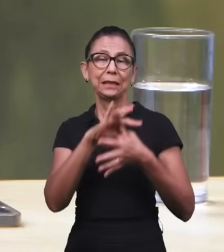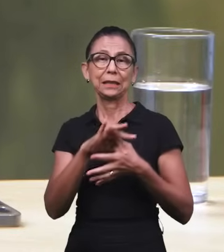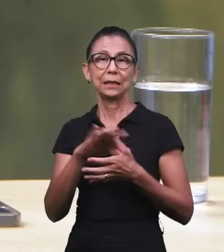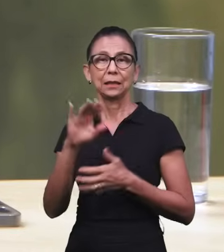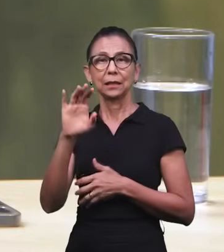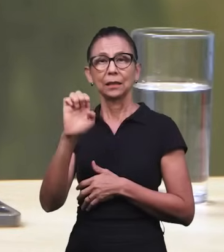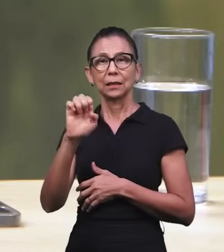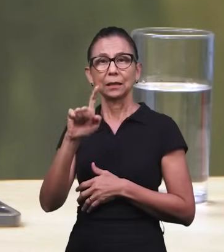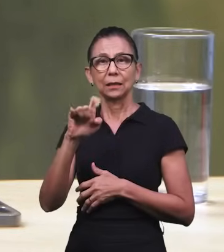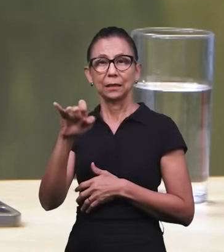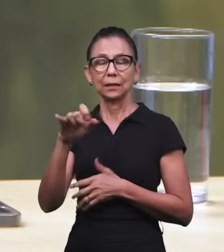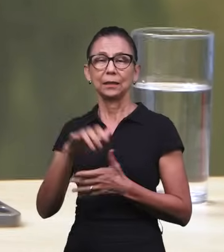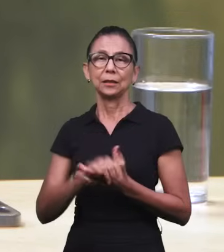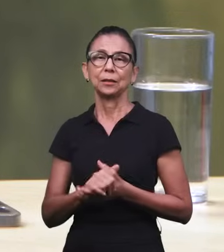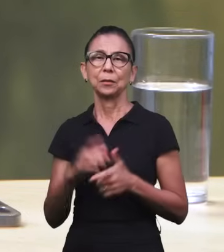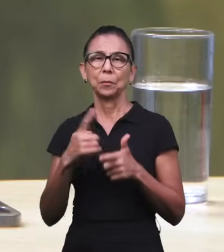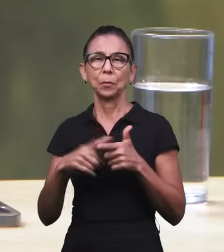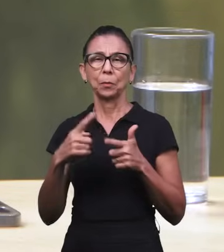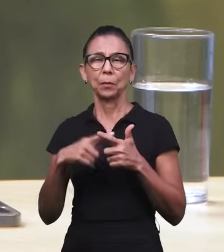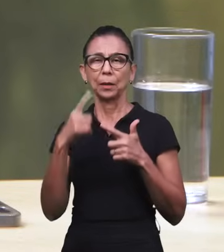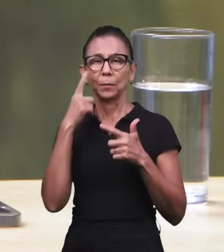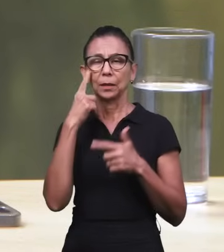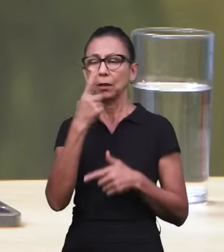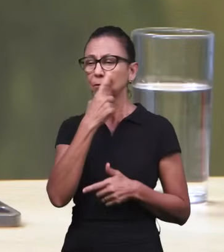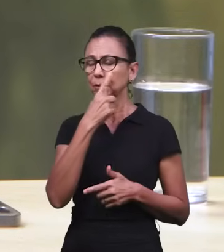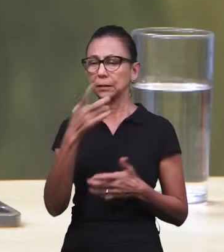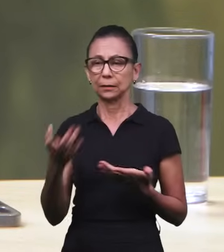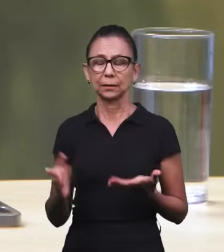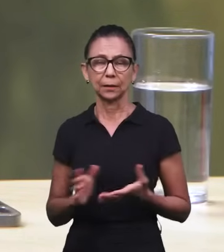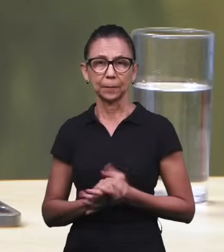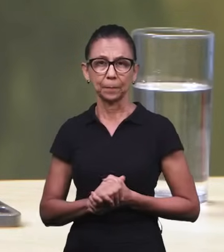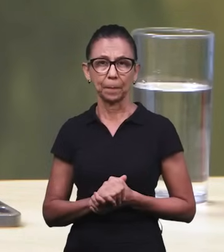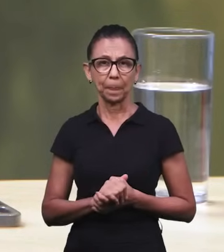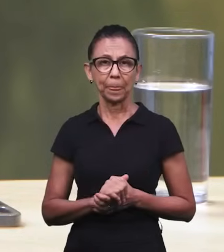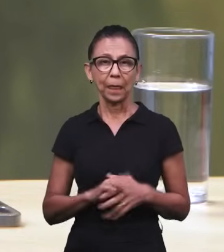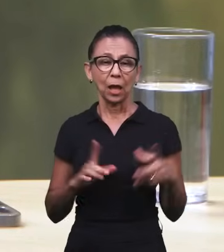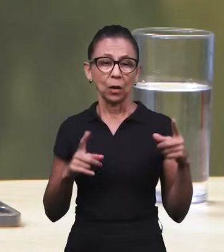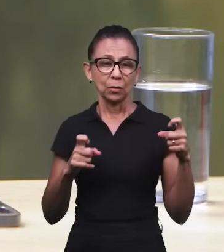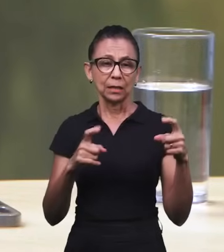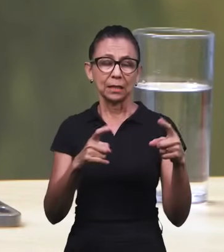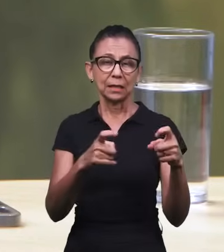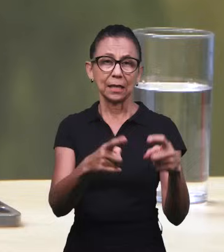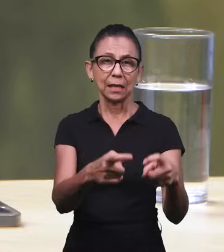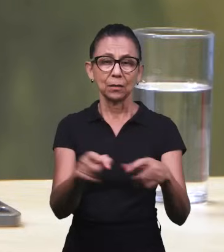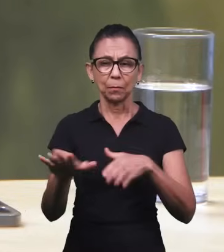não estava enxergando mais o os exércitos perdendo batalha uma atrás da outra entendeu os filisteus